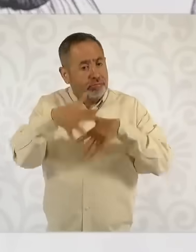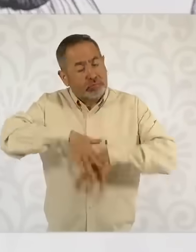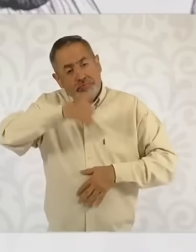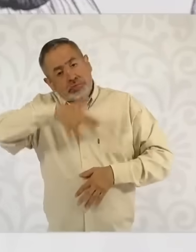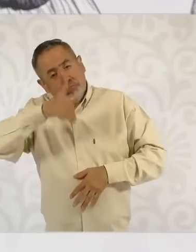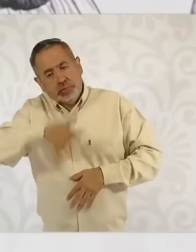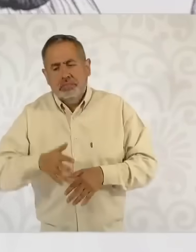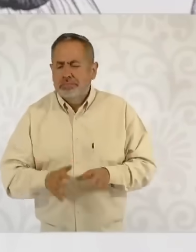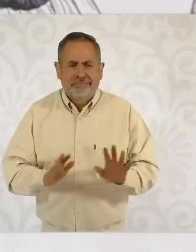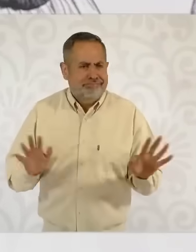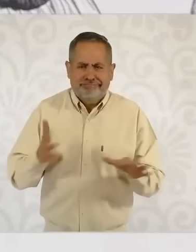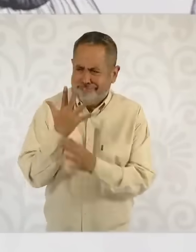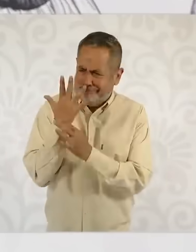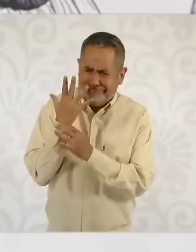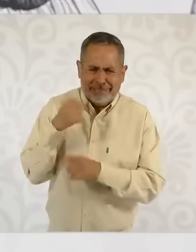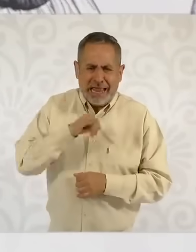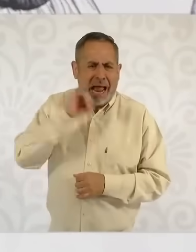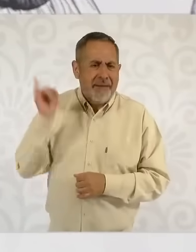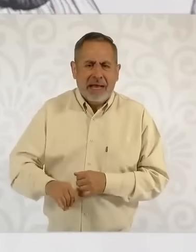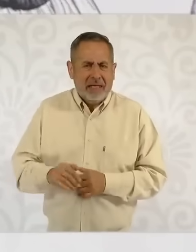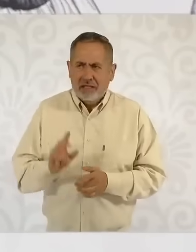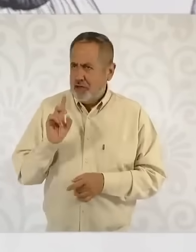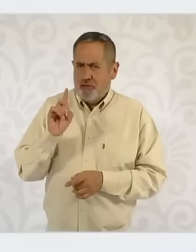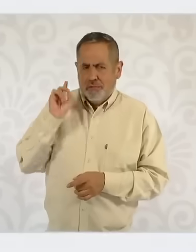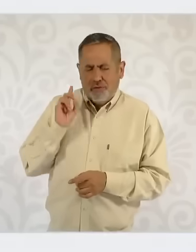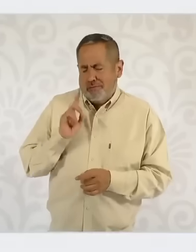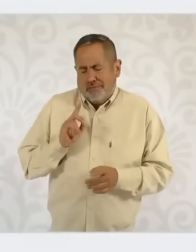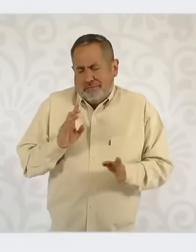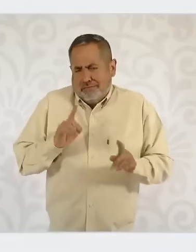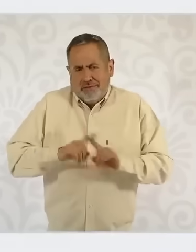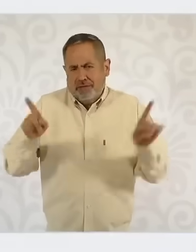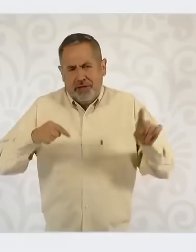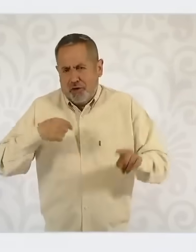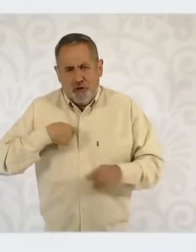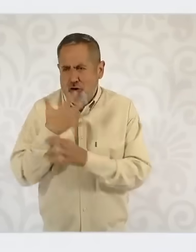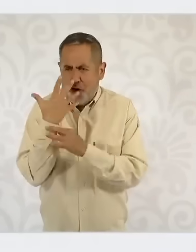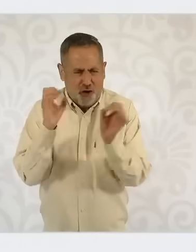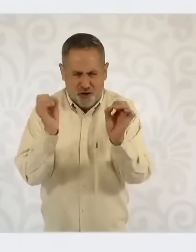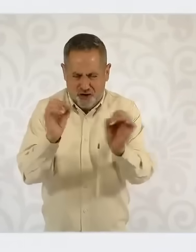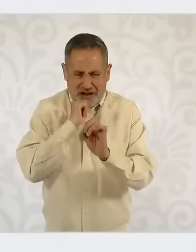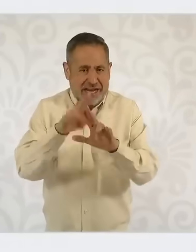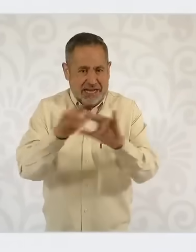que ocurrió el día domingo en Los Ángeles que además habría que ver cómo se dio eso